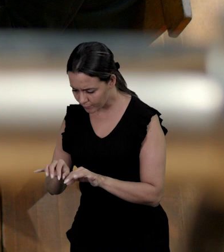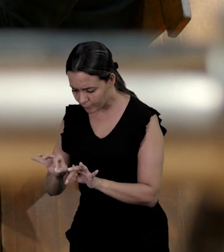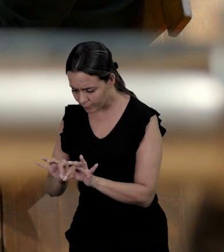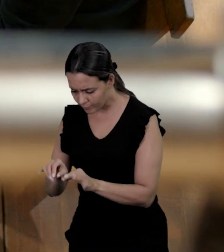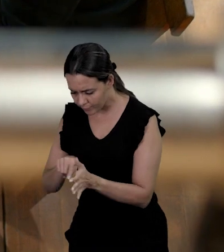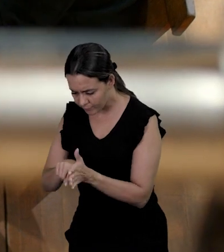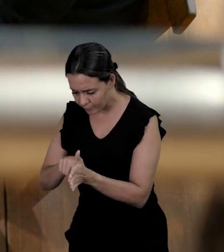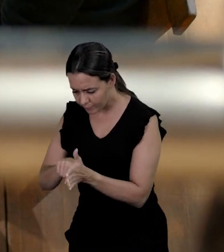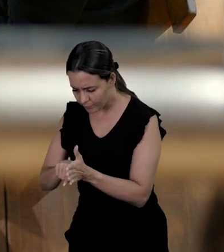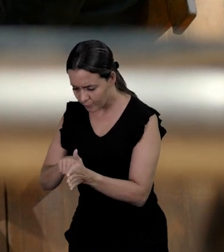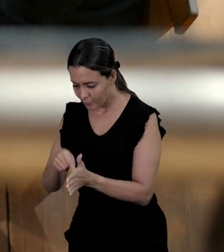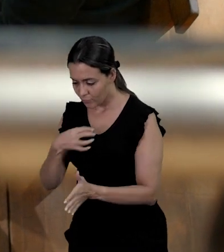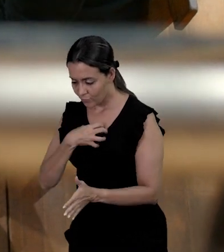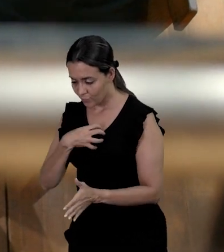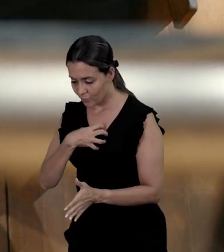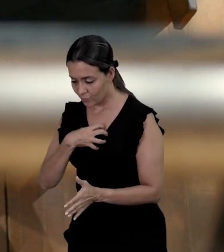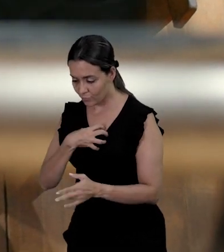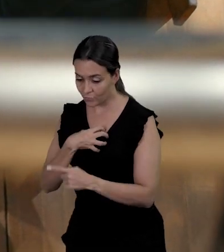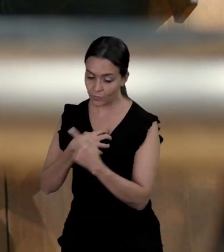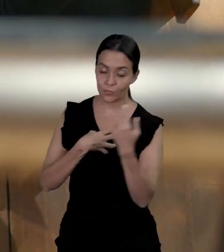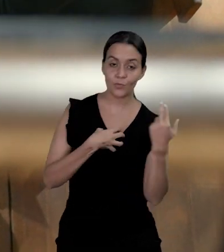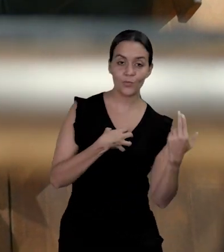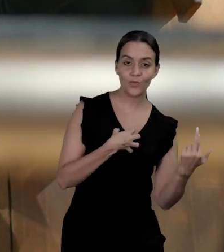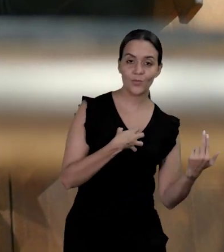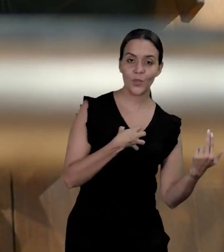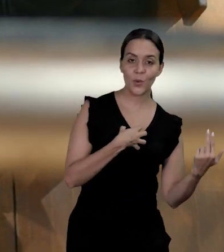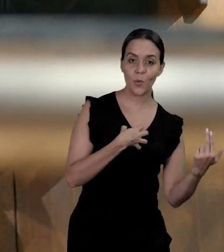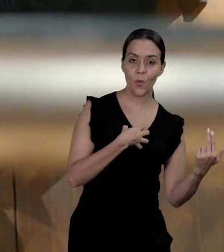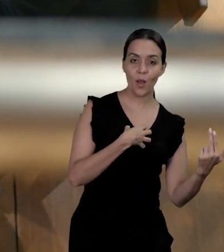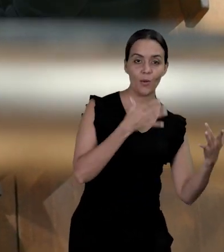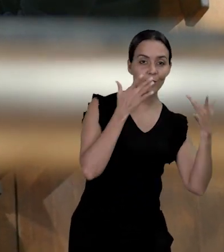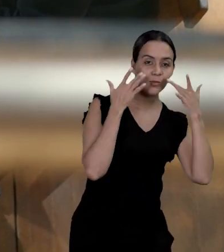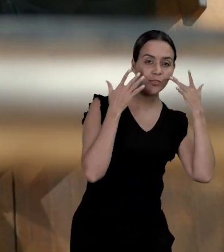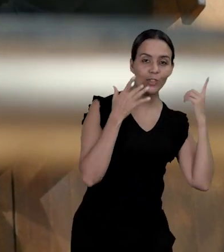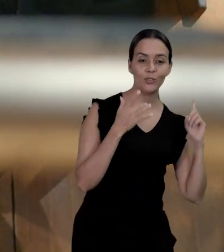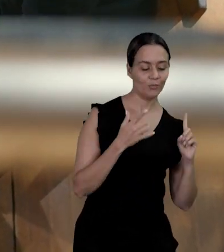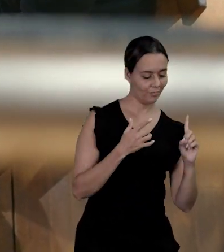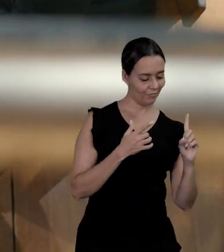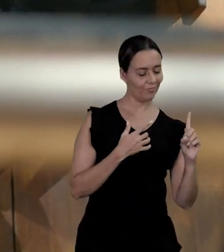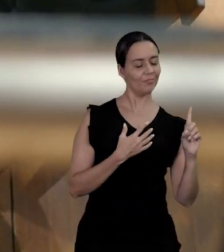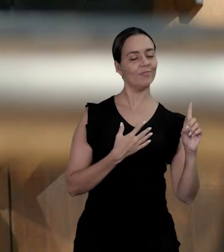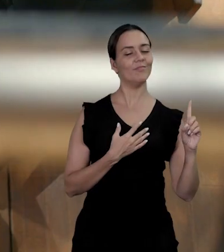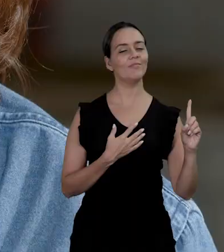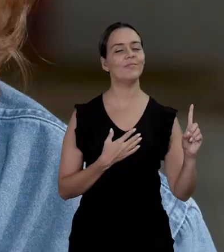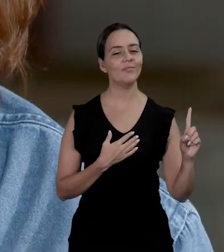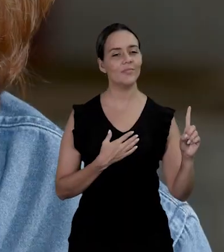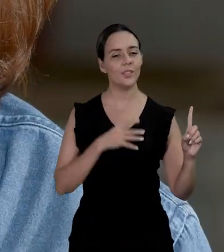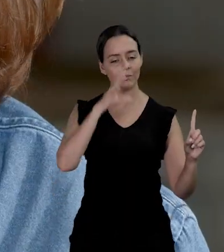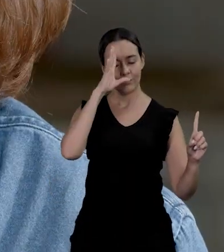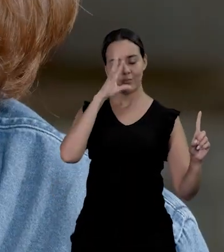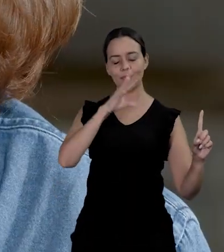esse processo é um estado, do mesmo jeito que é um estado de um ator performando, o que quer que seja. Sim, é um devir constante.